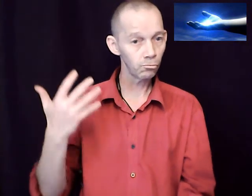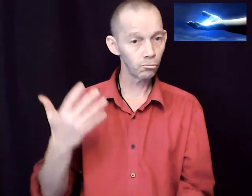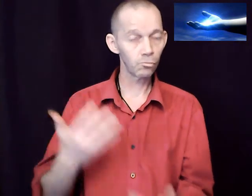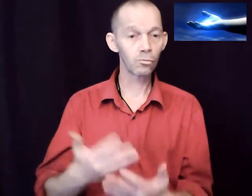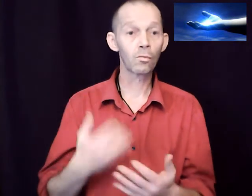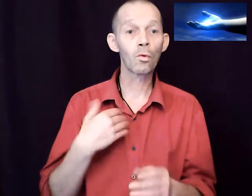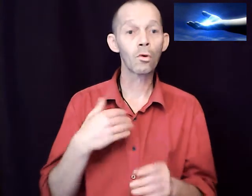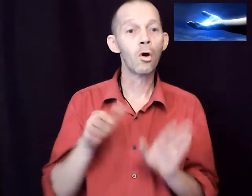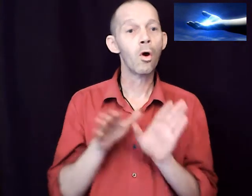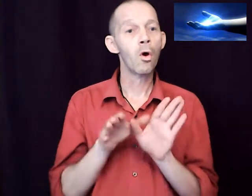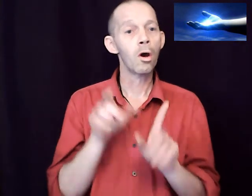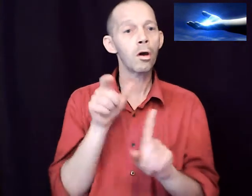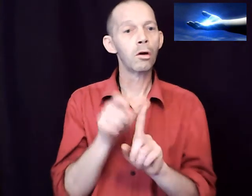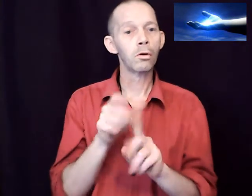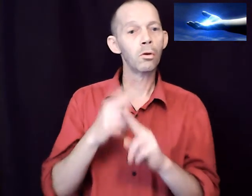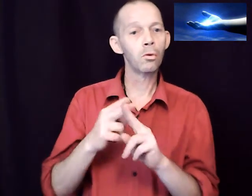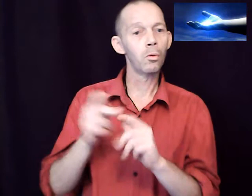Depuis l'Ange-gardien je ne le nomme pas